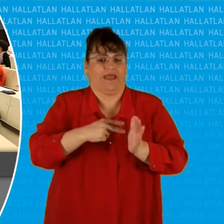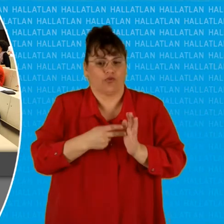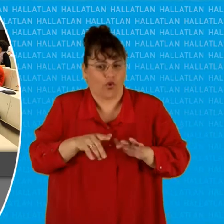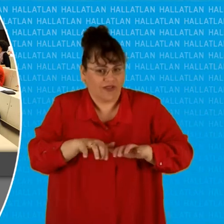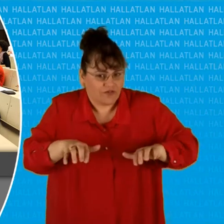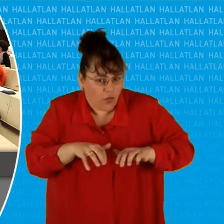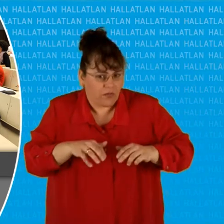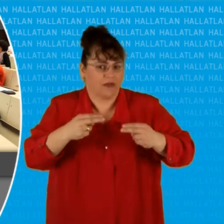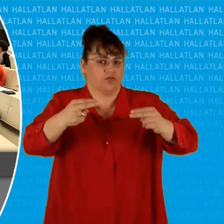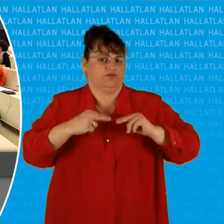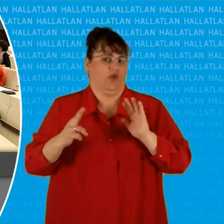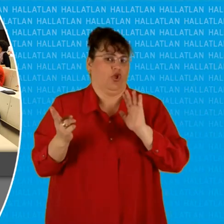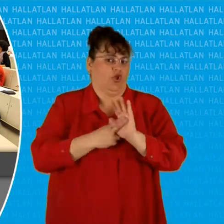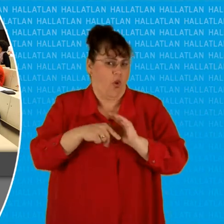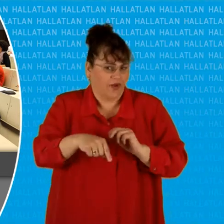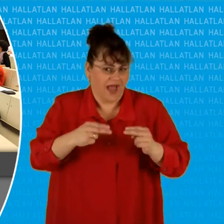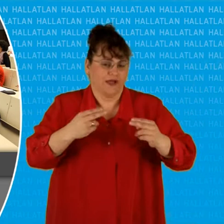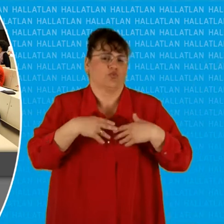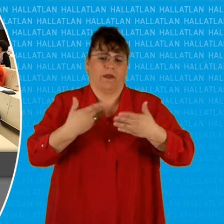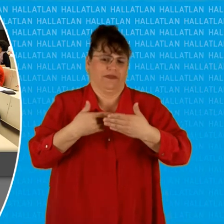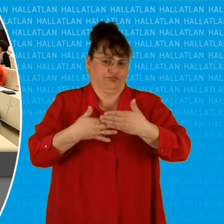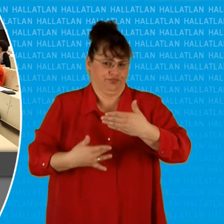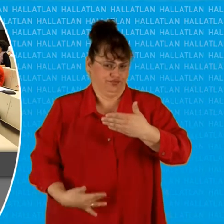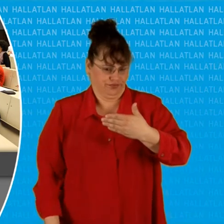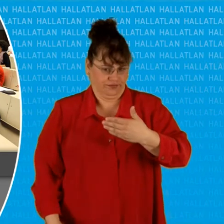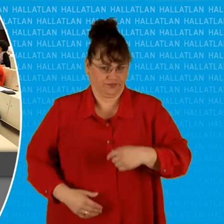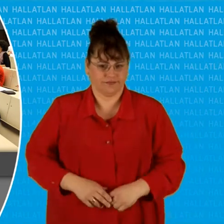Utánuk a mérnökinformatikus és jogász szakok következnek.